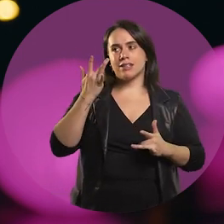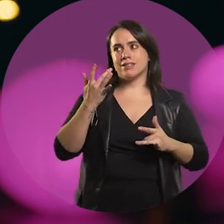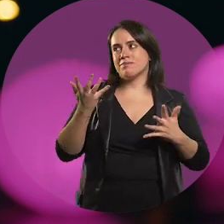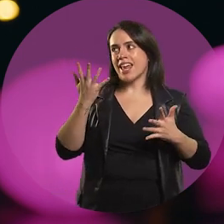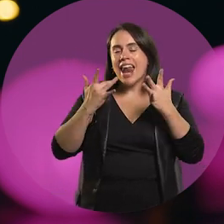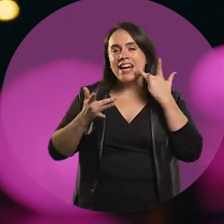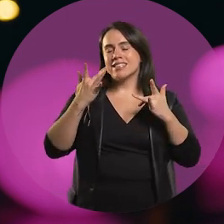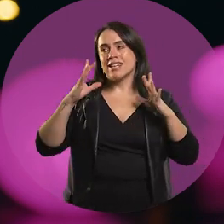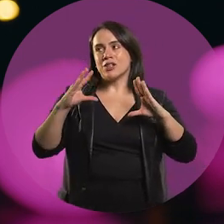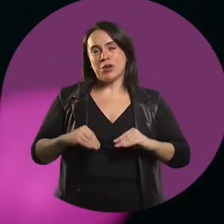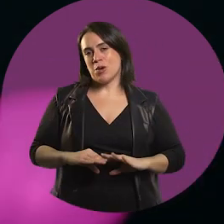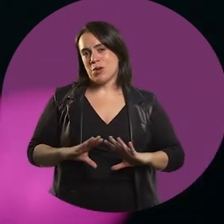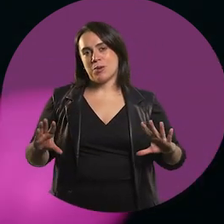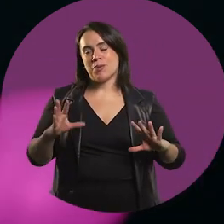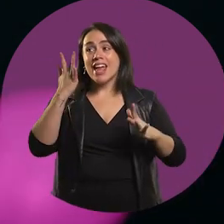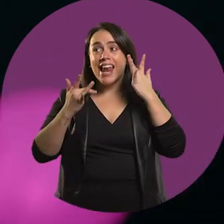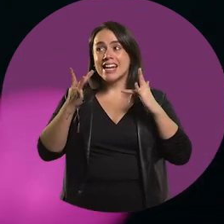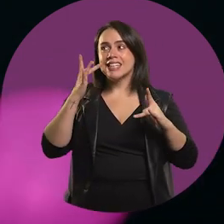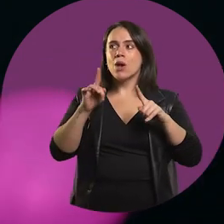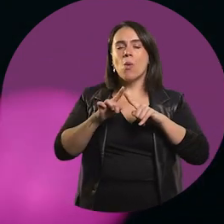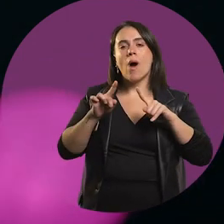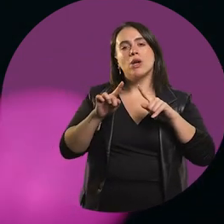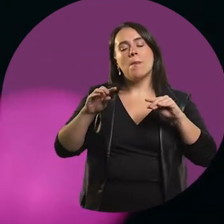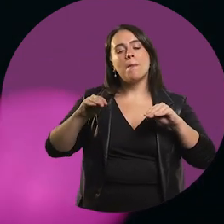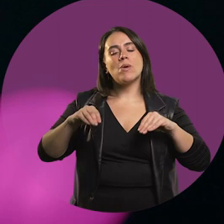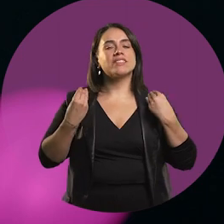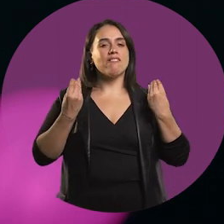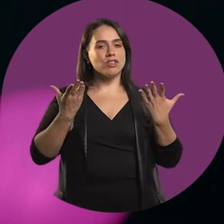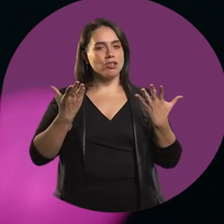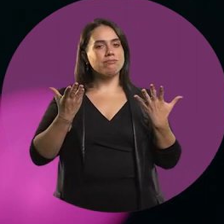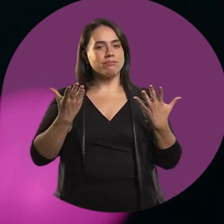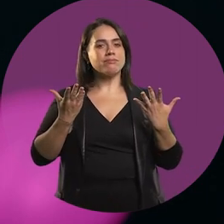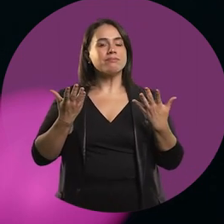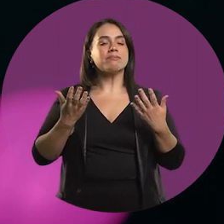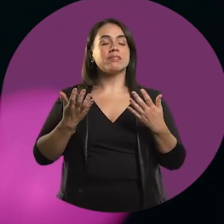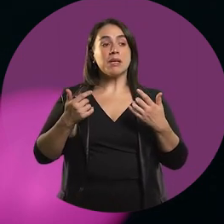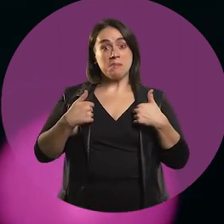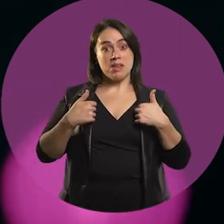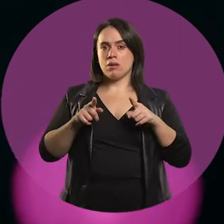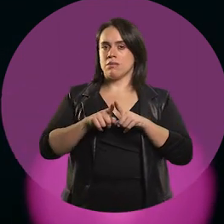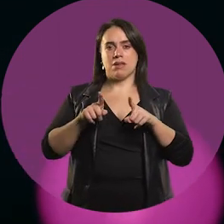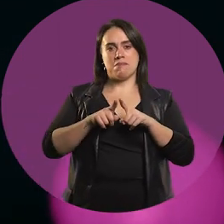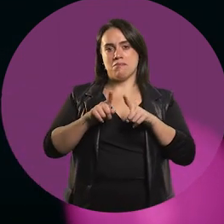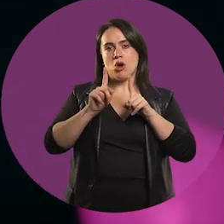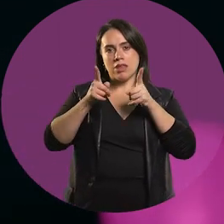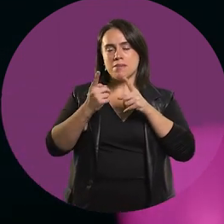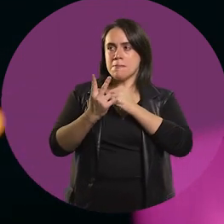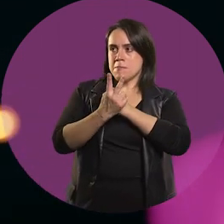El arte es todo. Para mí, el arte es una salvación, en todo sentido, y ha sido mi refugio también.